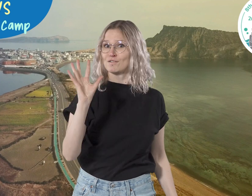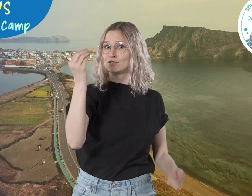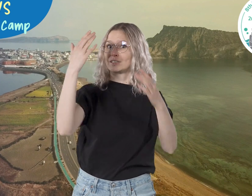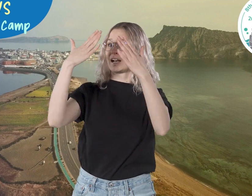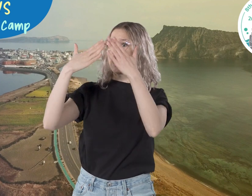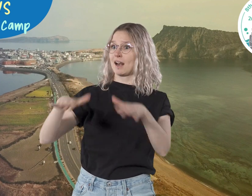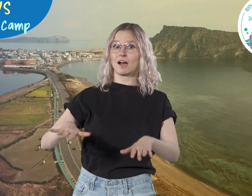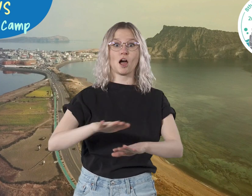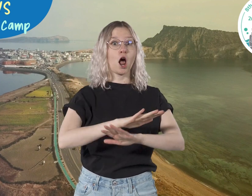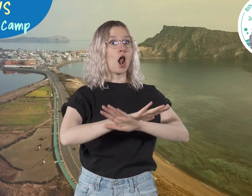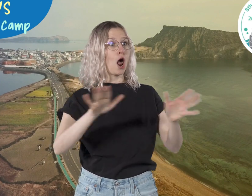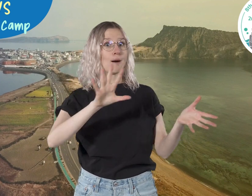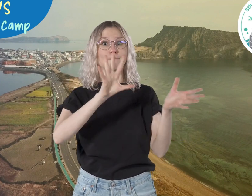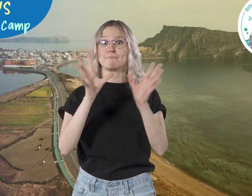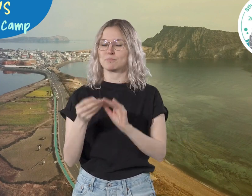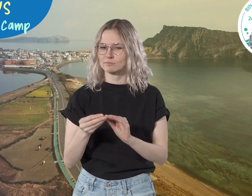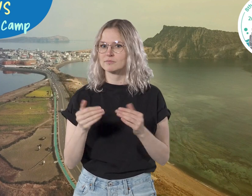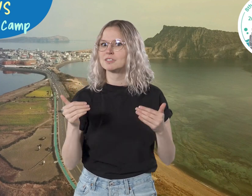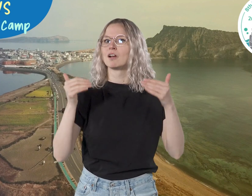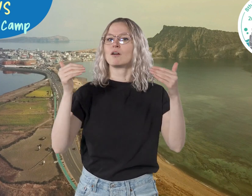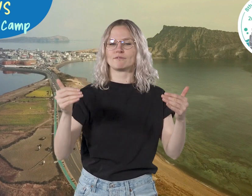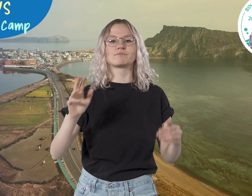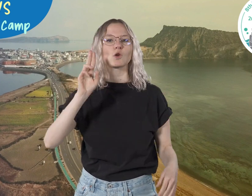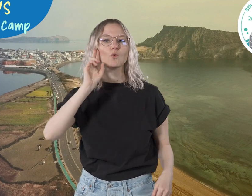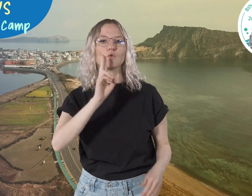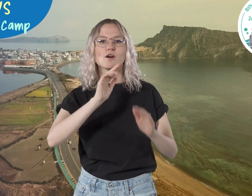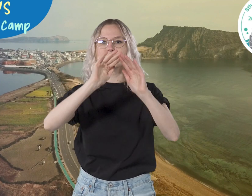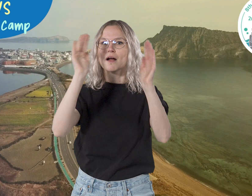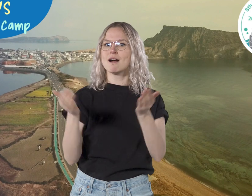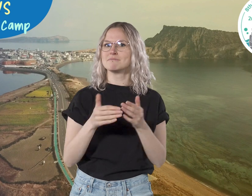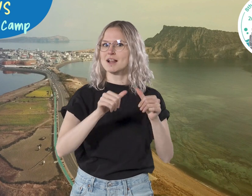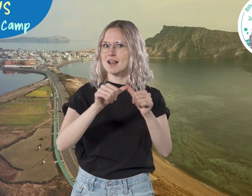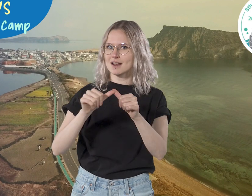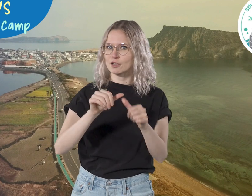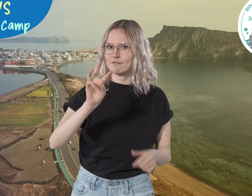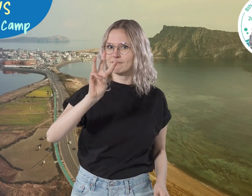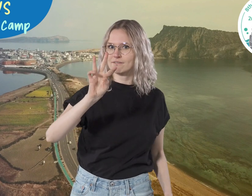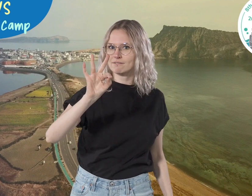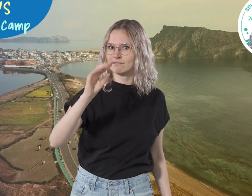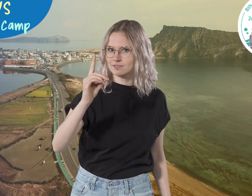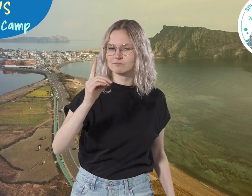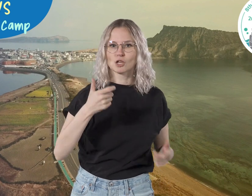Kuurojen Maailmanliiton (WFD) kongressi järjestetään myös Etelä-Koreassa -